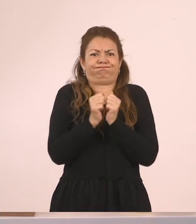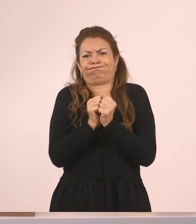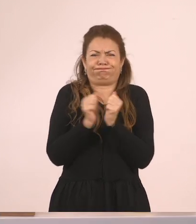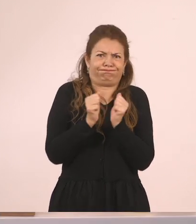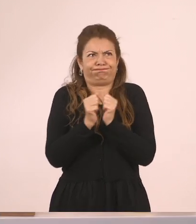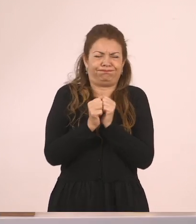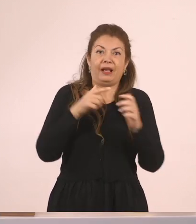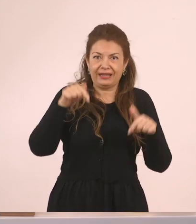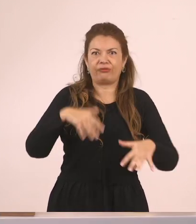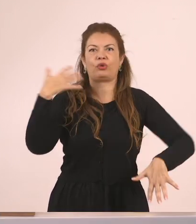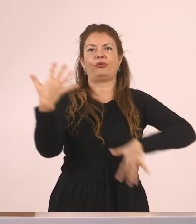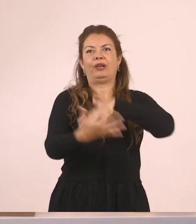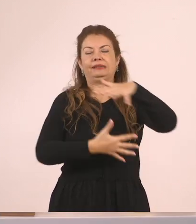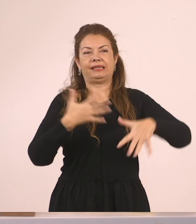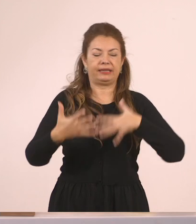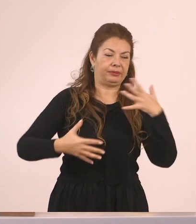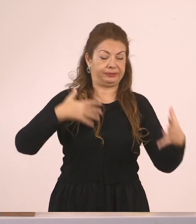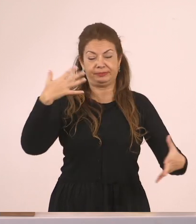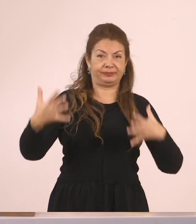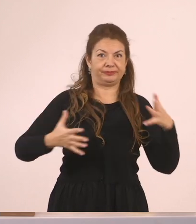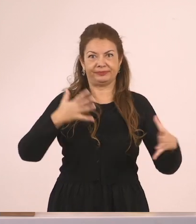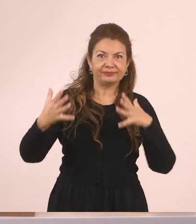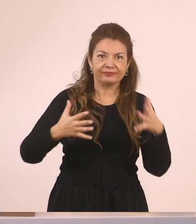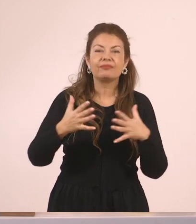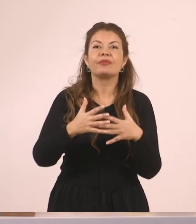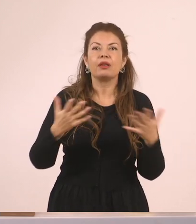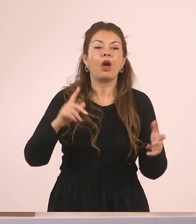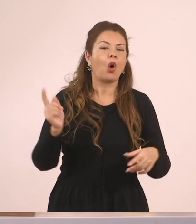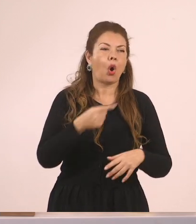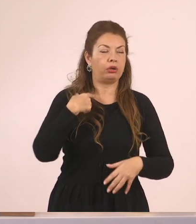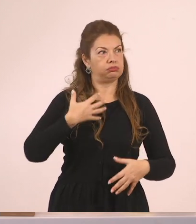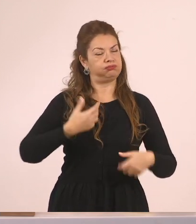και επικρατεί μία φασαρία, μία ανησυχία, και όλοι δυσανασχετούν.